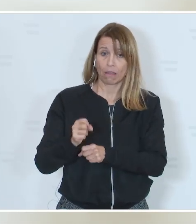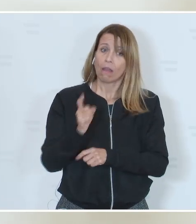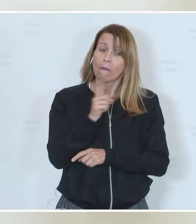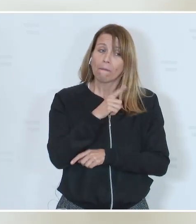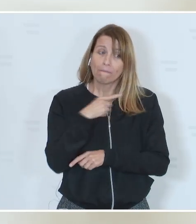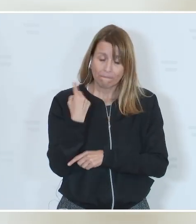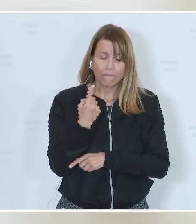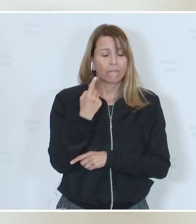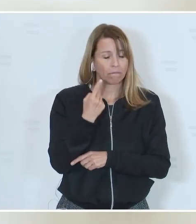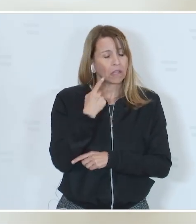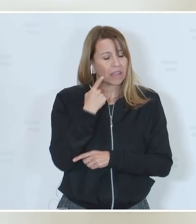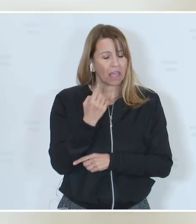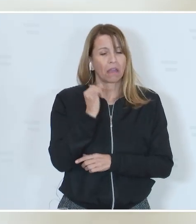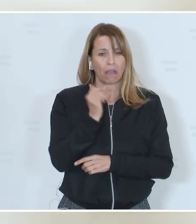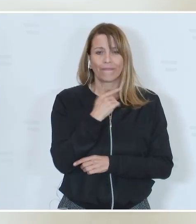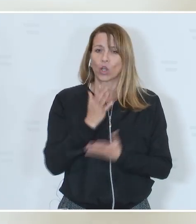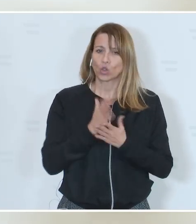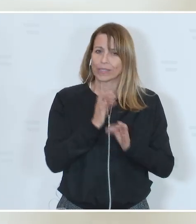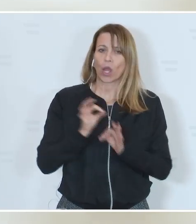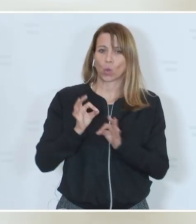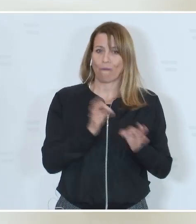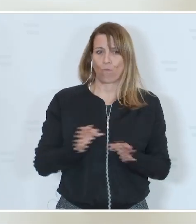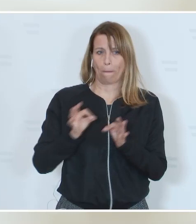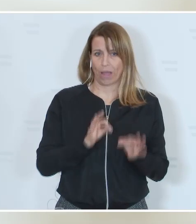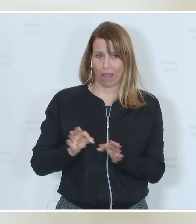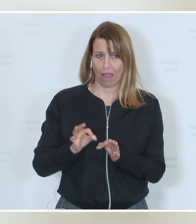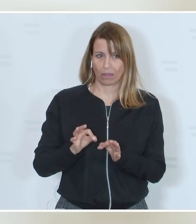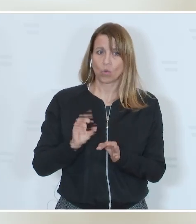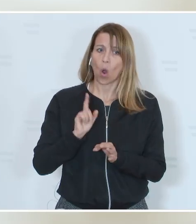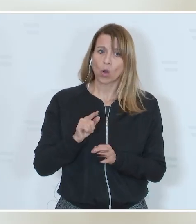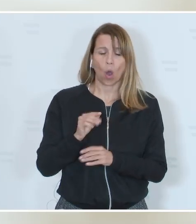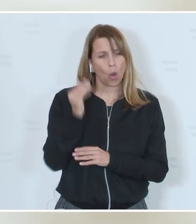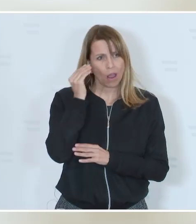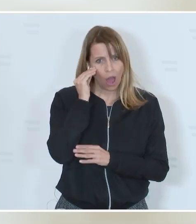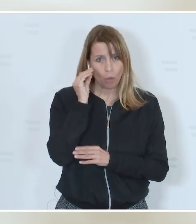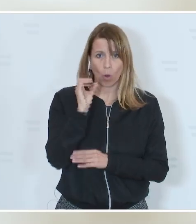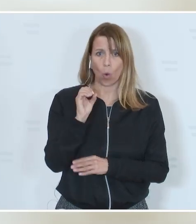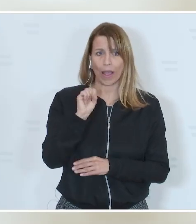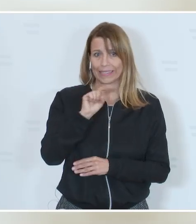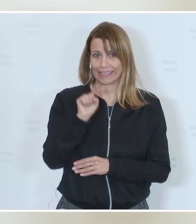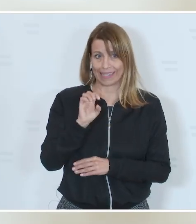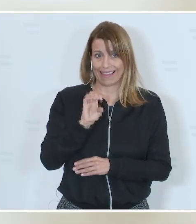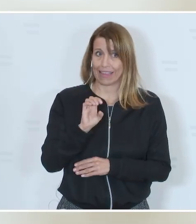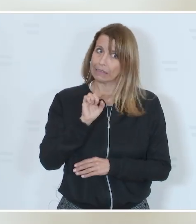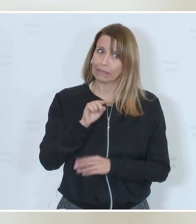vorbereitet sind. Wir glauben an die wichtige Bedeutung der OSZE, wir glauben auch, dass Malta